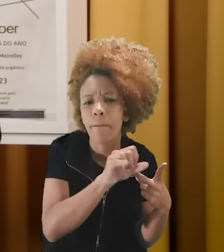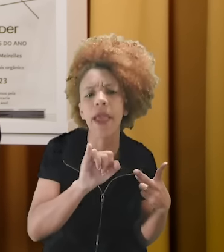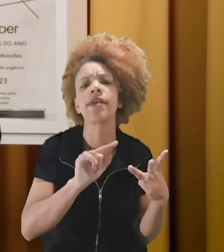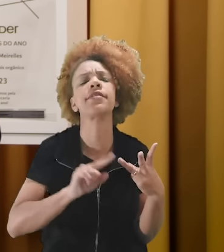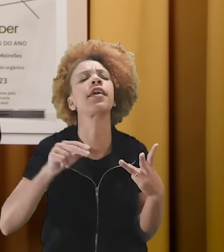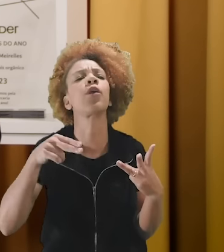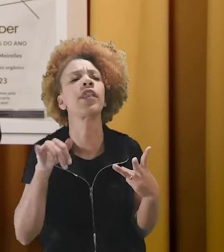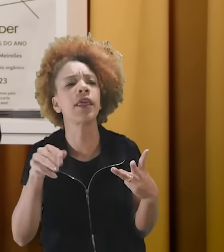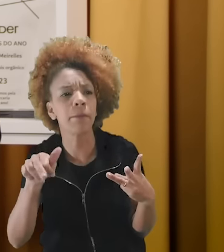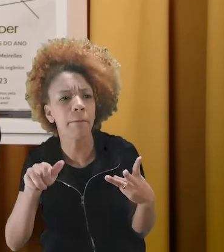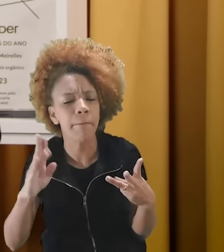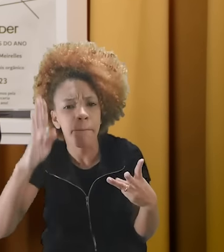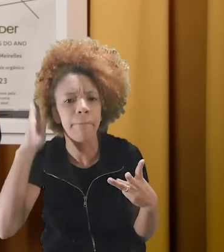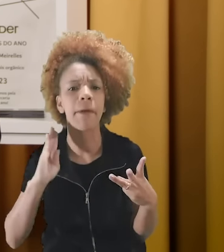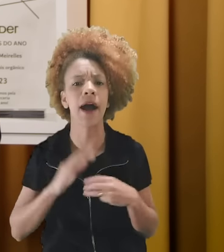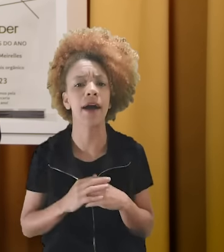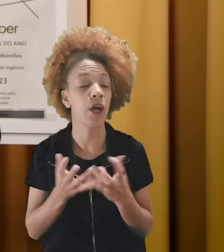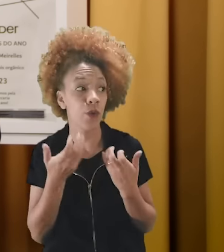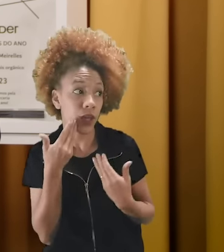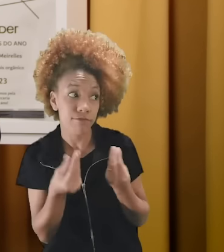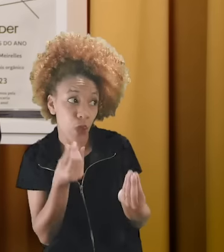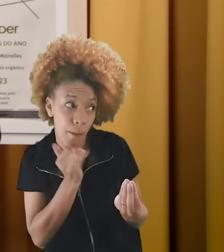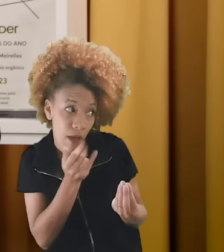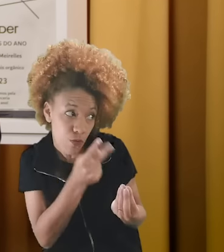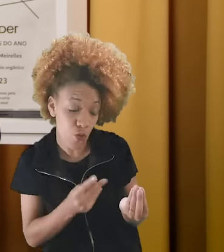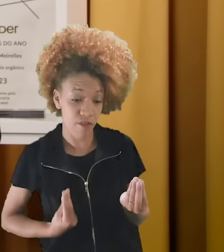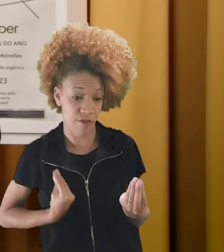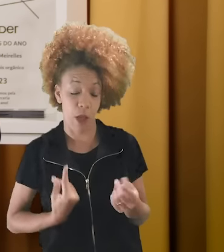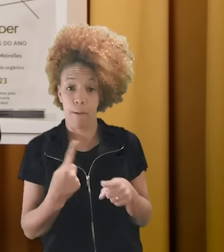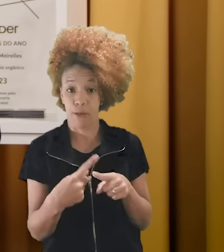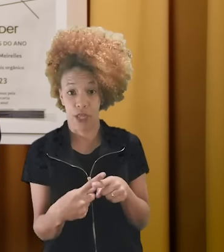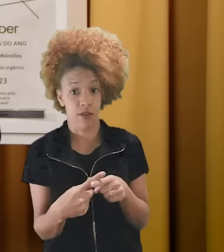anemar de vocês e além de tudo eu quero entender como é que é a sua vida como narradora porque além